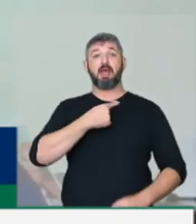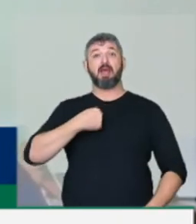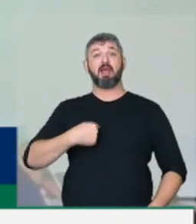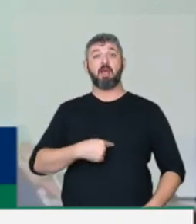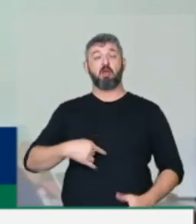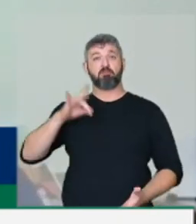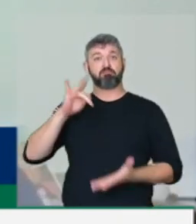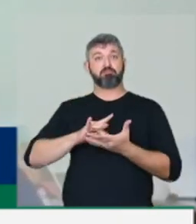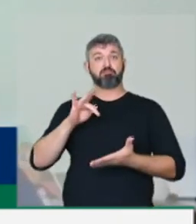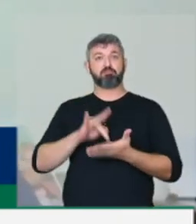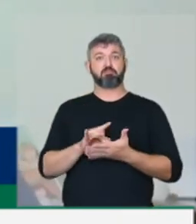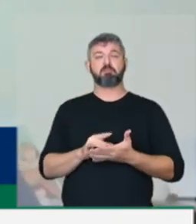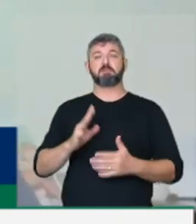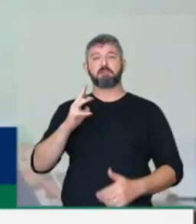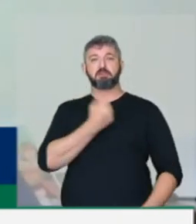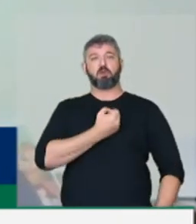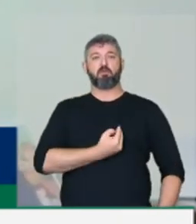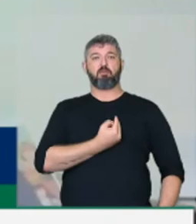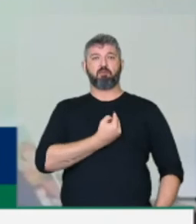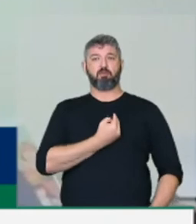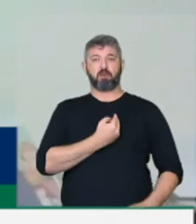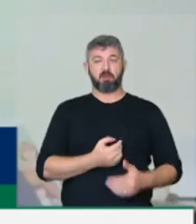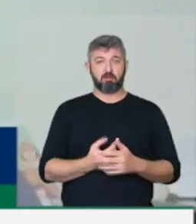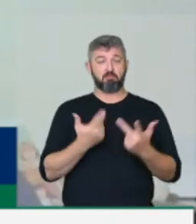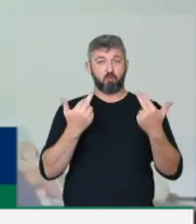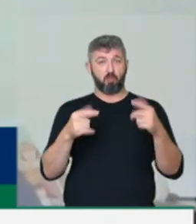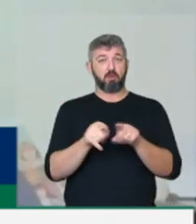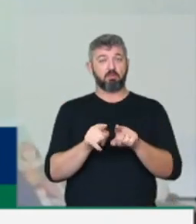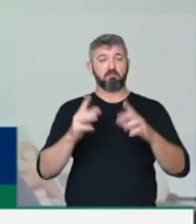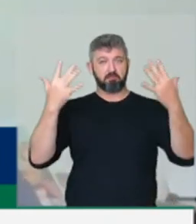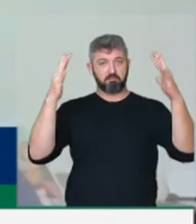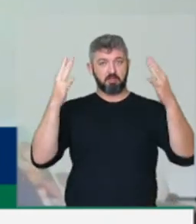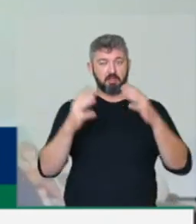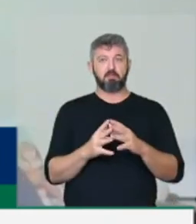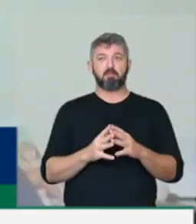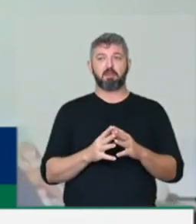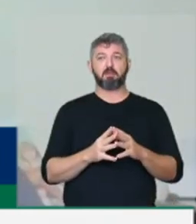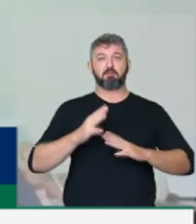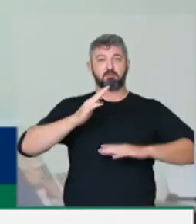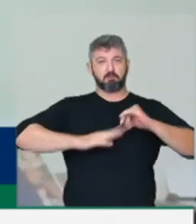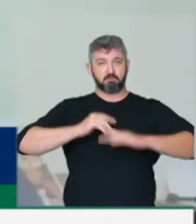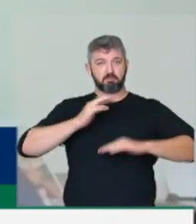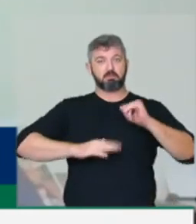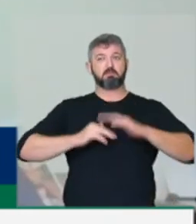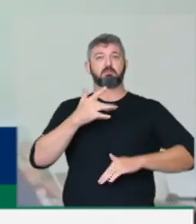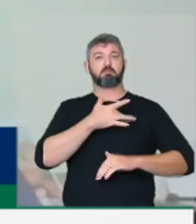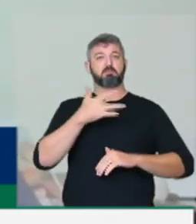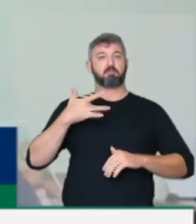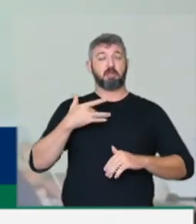HERÓIS... SÃO OS NOSSOS HERÓIS TENTANDO SALVAR VIDAS. DA MESMA FORMA QUERO PARABENIZAR OS PROFISSIONAIS DA SAÚDE INDÍGENA. OS